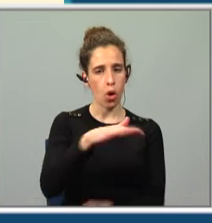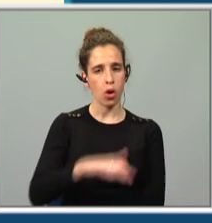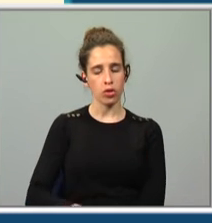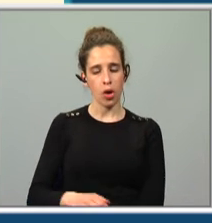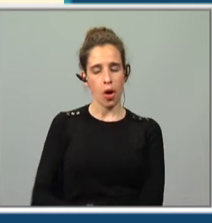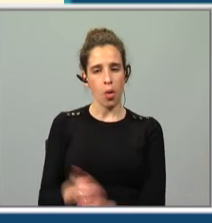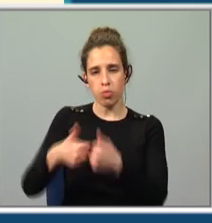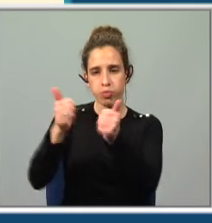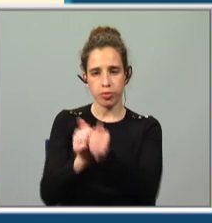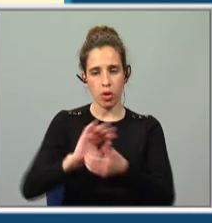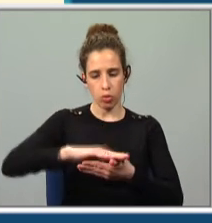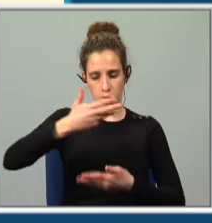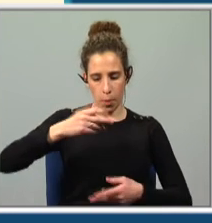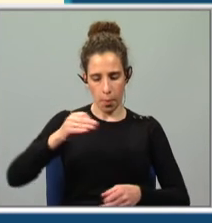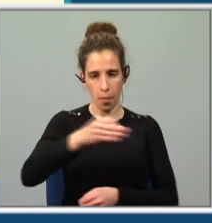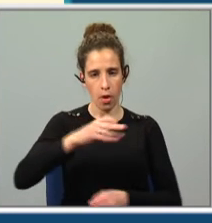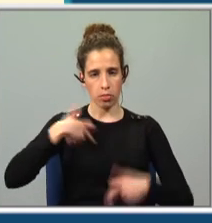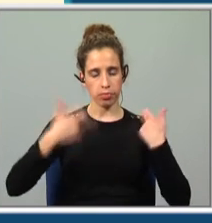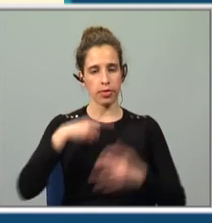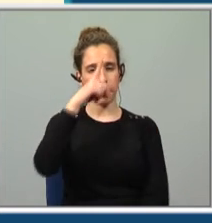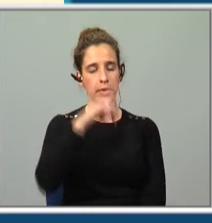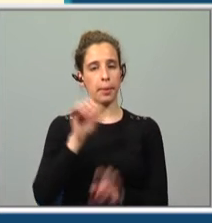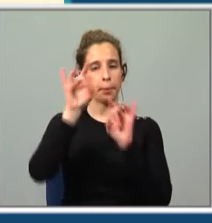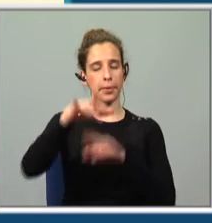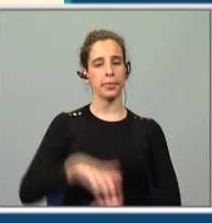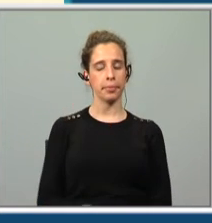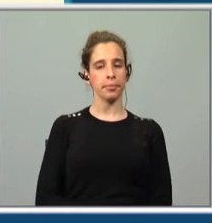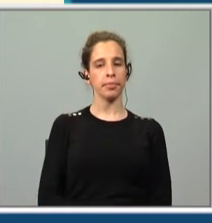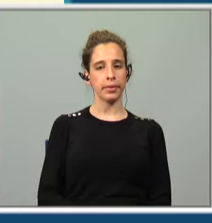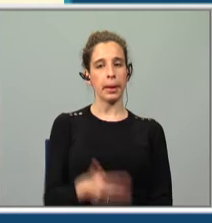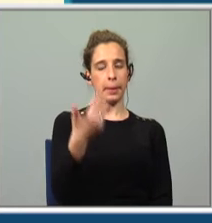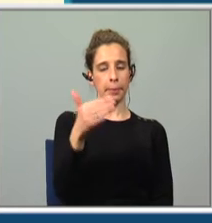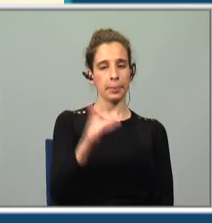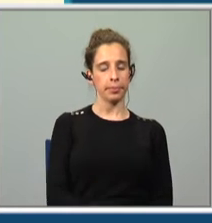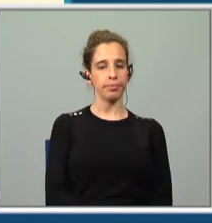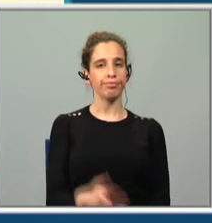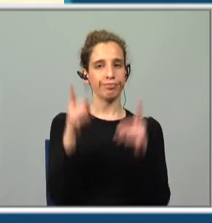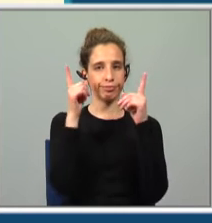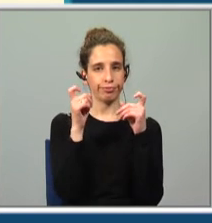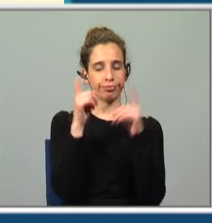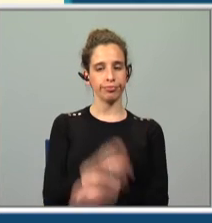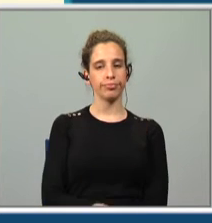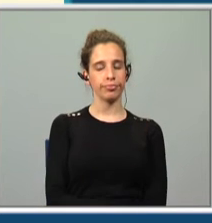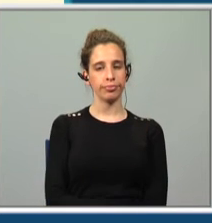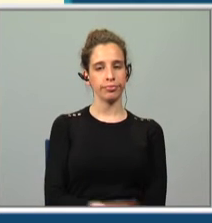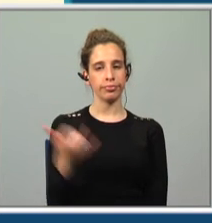soro vamos lembrar as pistas é a primeira a fotografia em segundo 血清讓我們記住線索第一張是第二張照片